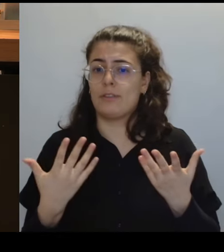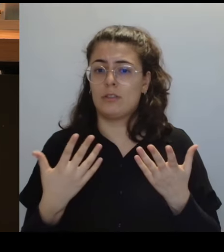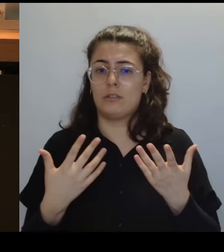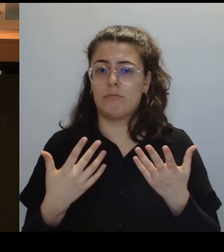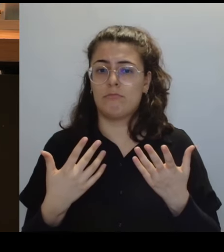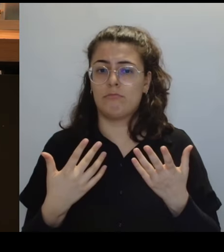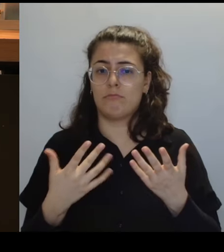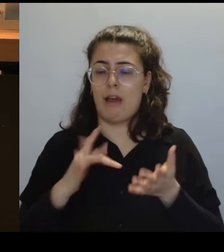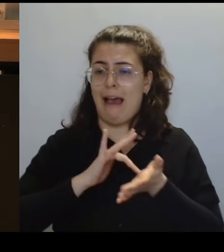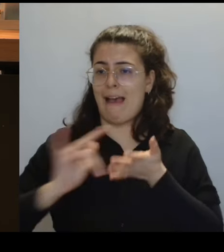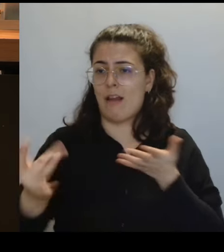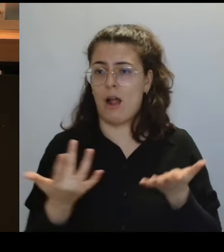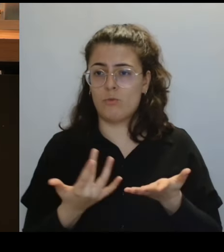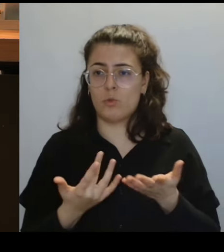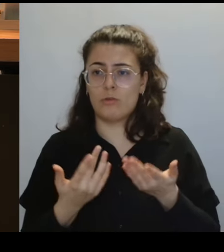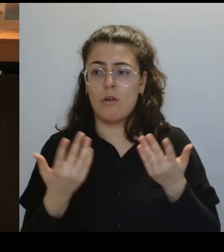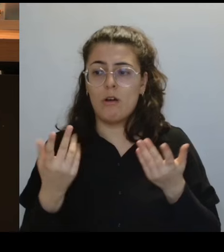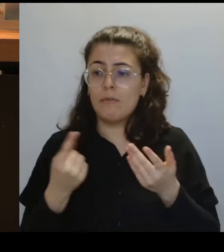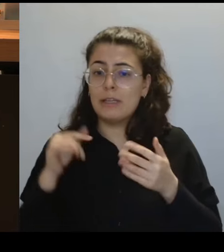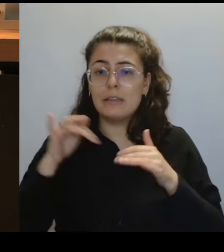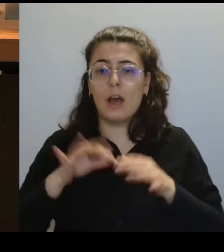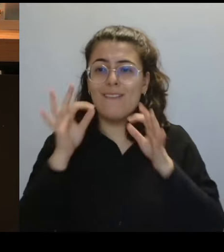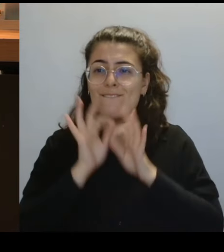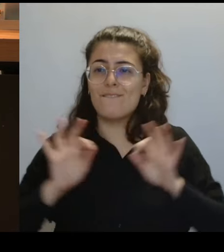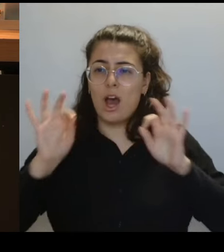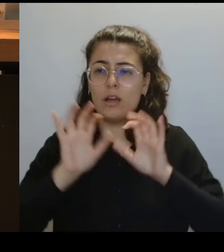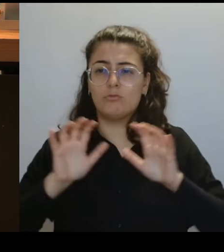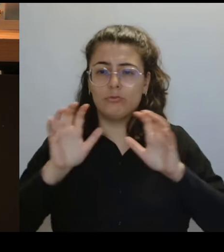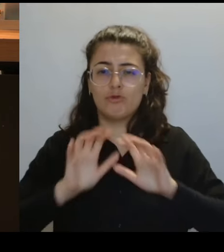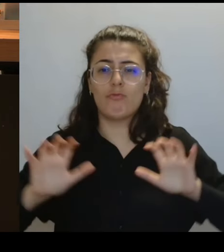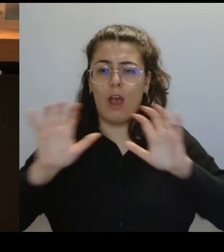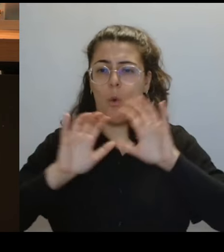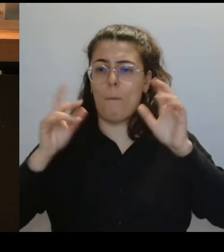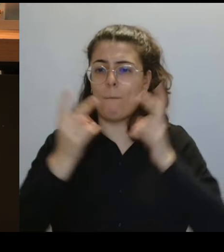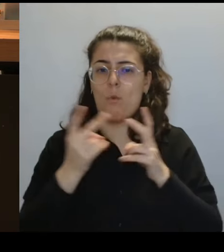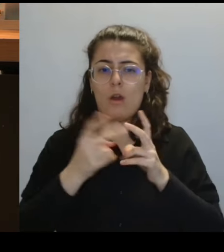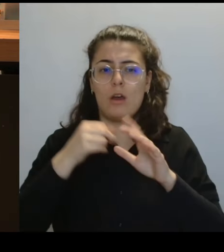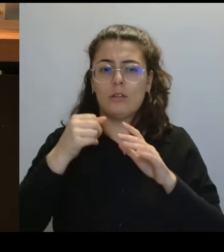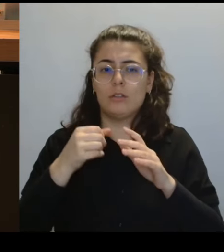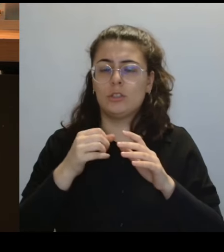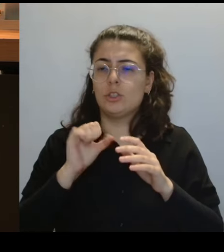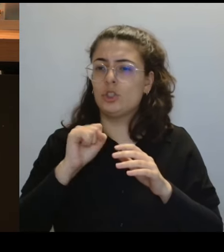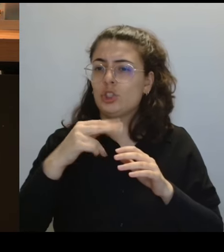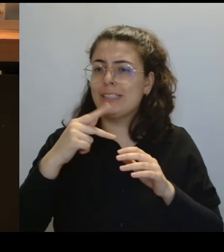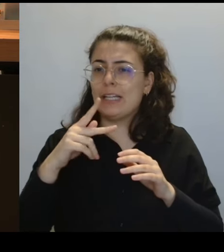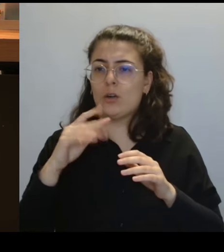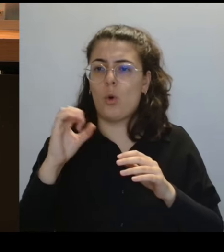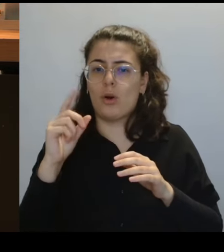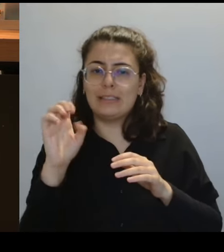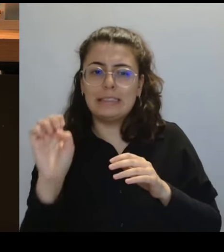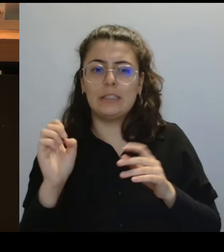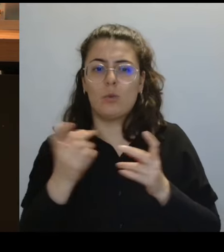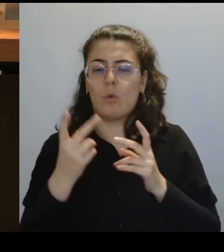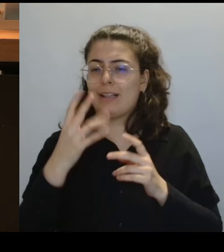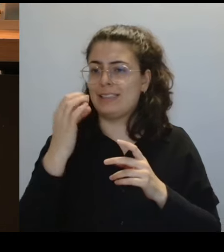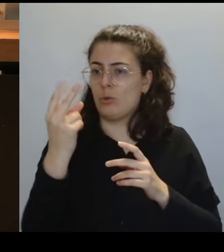zu hohe Feinstaub, Stickoxid oder CO2 Belastung in der Luft habe. Insofern finde ich es schon einigermaßen vermessen, sich immer